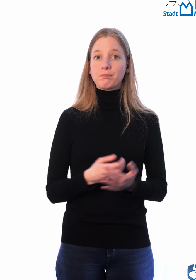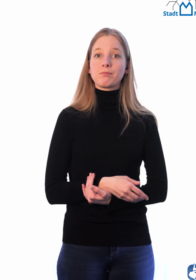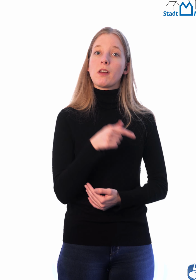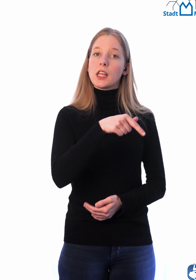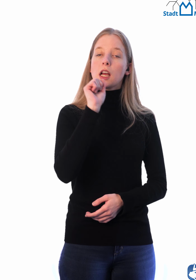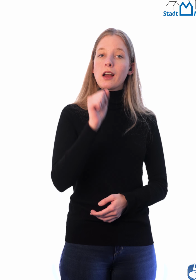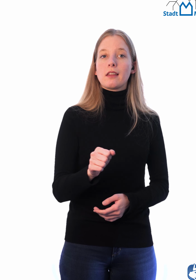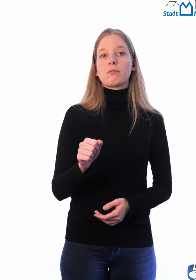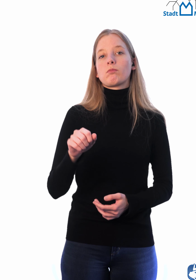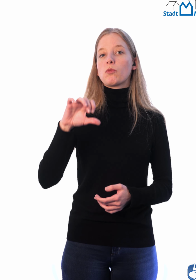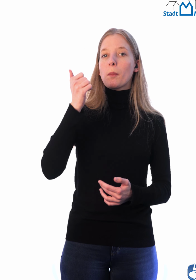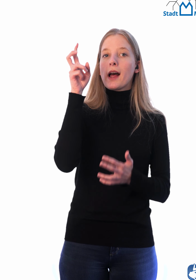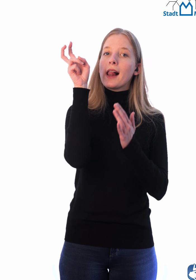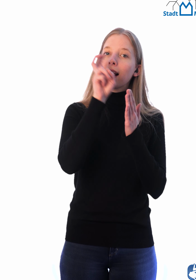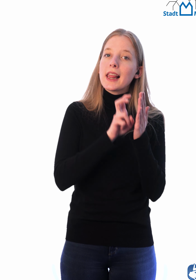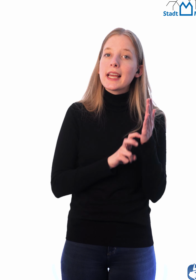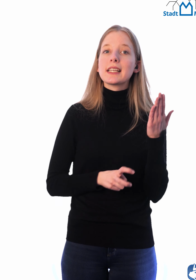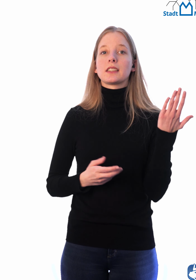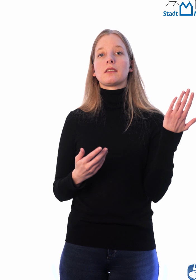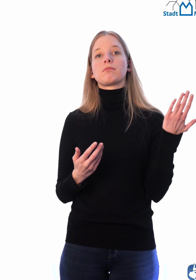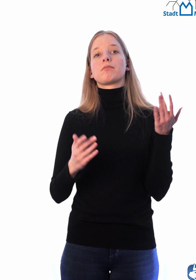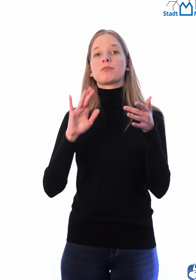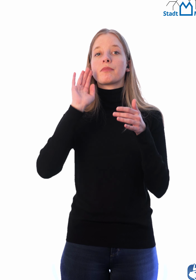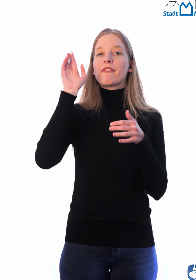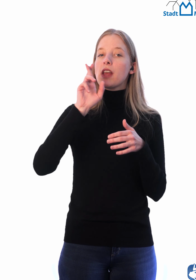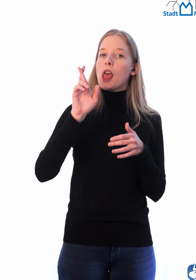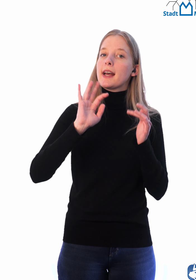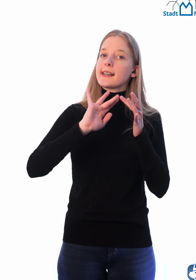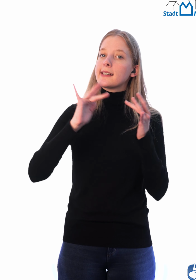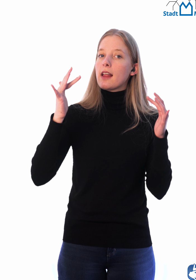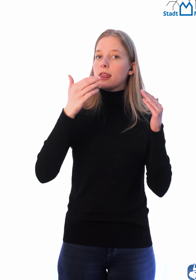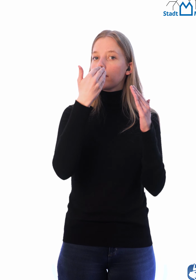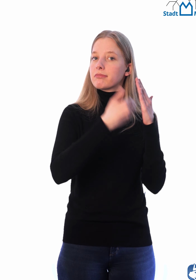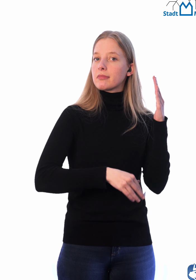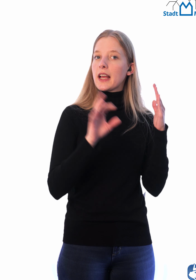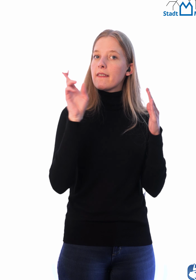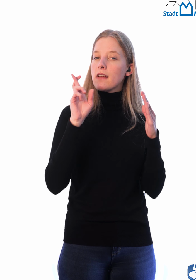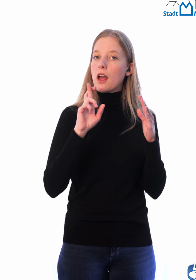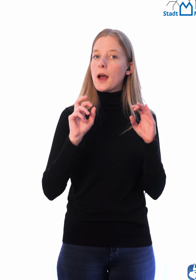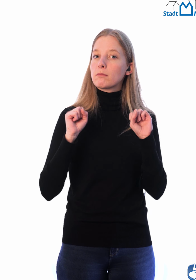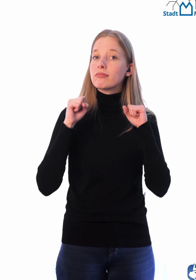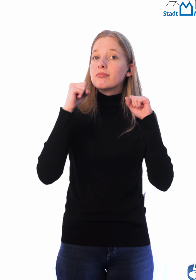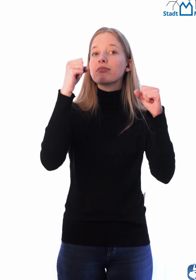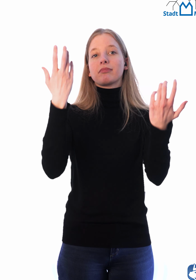Hier können Sie nachlesen, wer diese Internetseite gemacht hat.